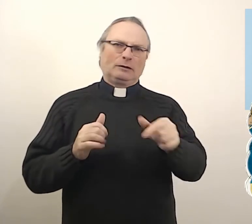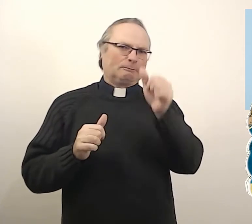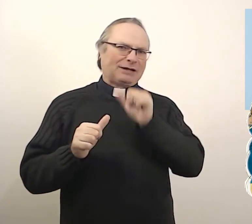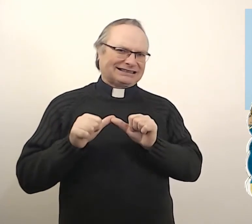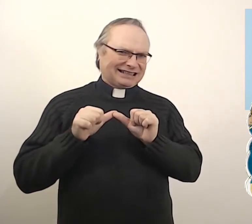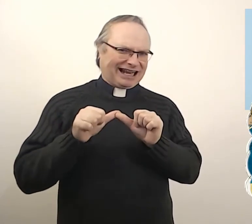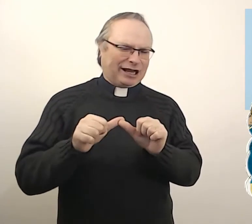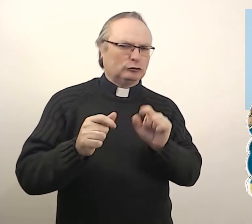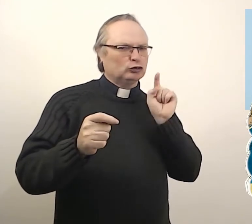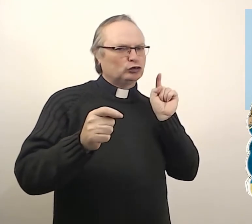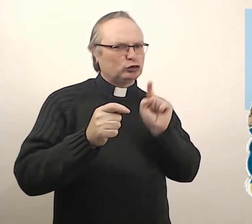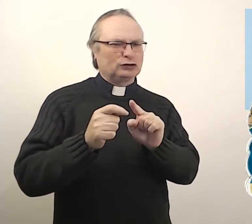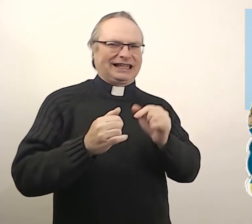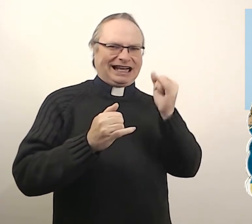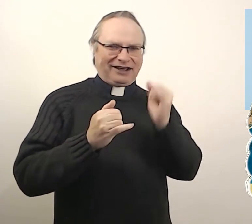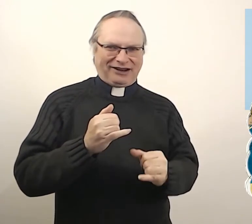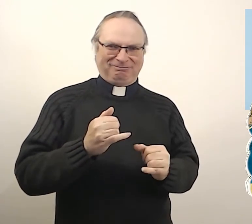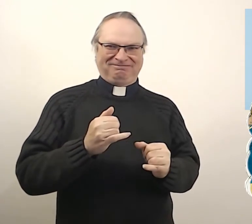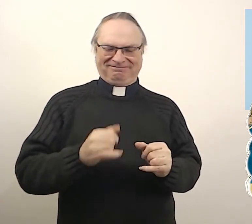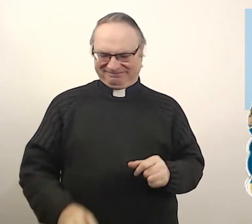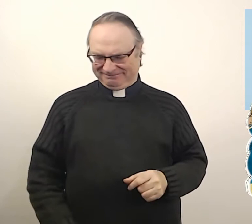ils persévèrent jusqu’à la fin.